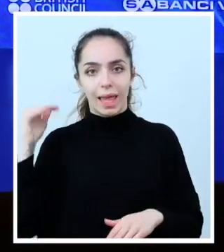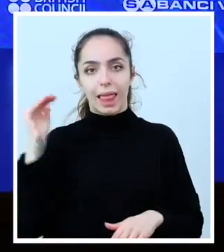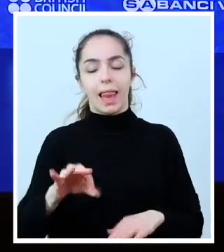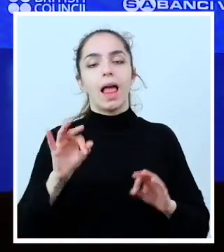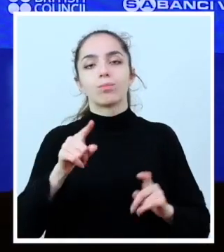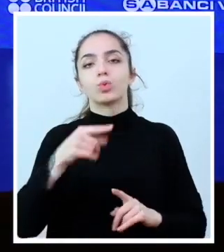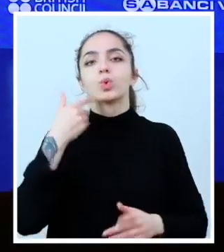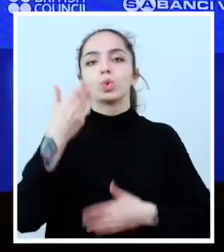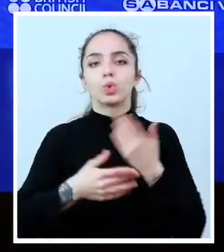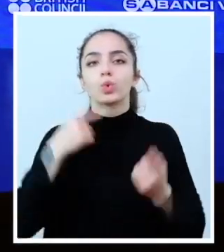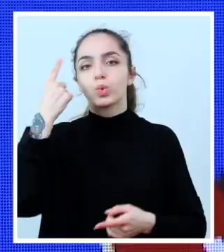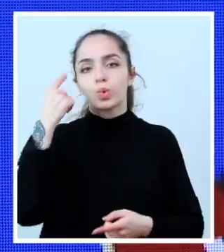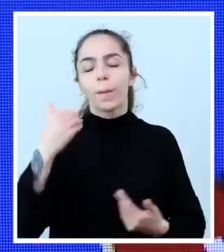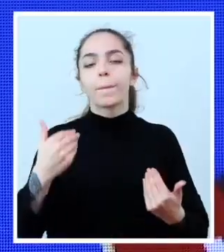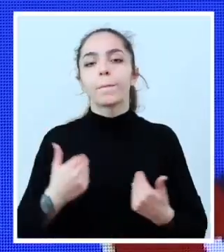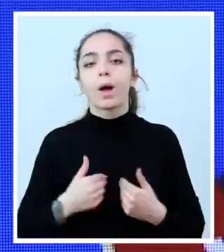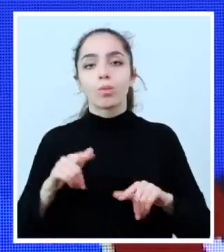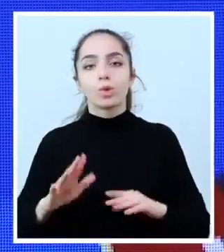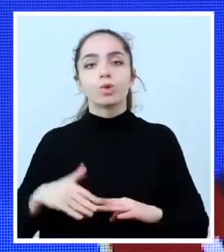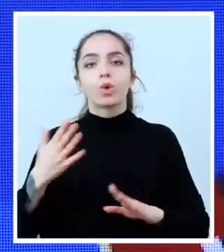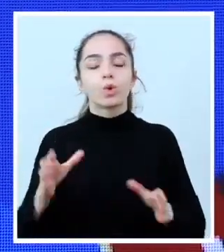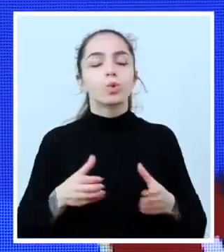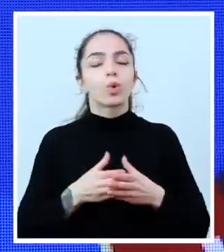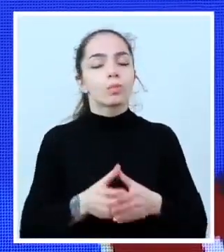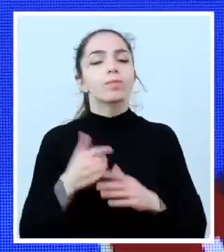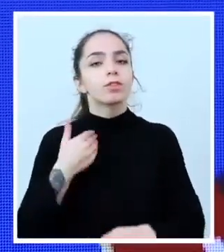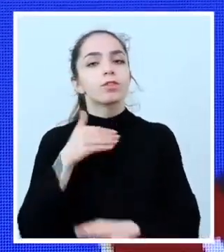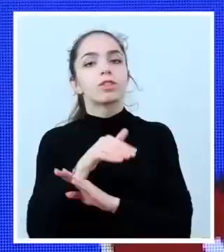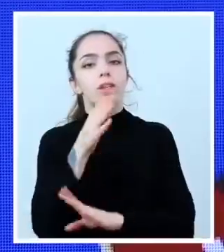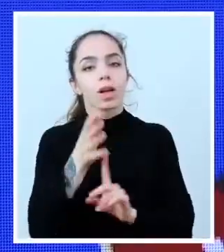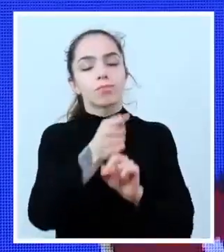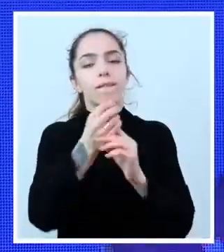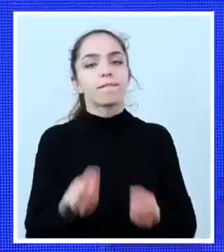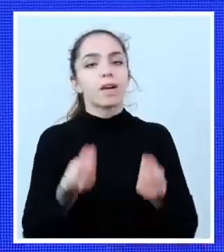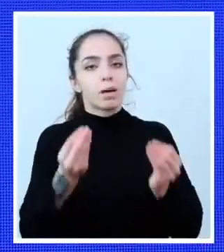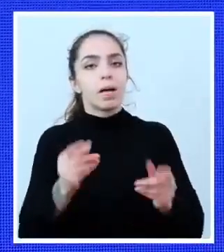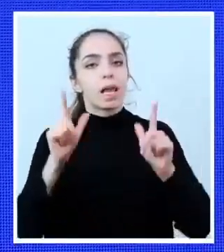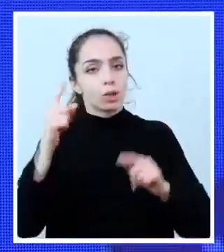Aslında buraya gelirken de hep bunu düşündüm. Ben artık toplumumuzu yaşatmamız gerektiğini düşünüyorum.